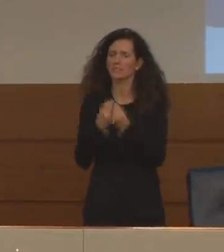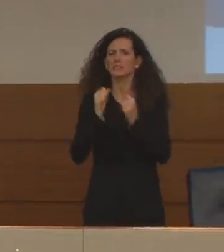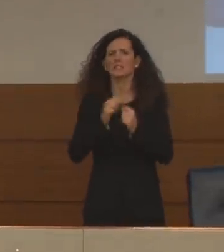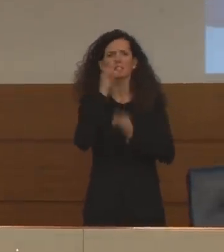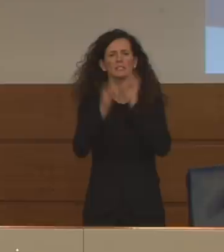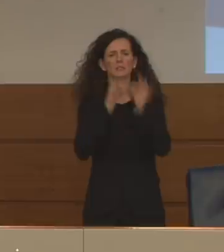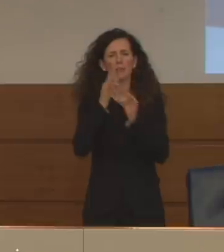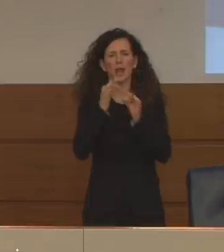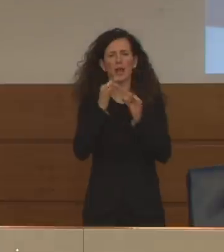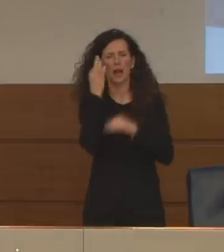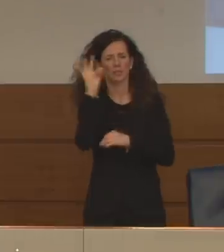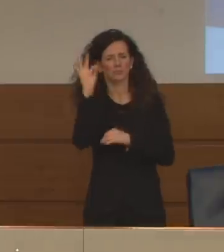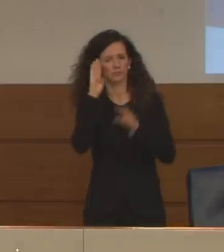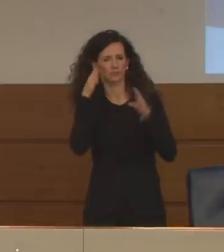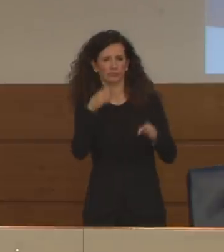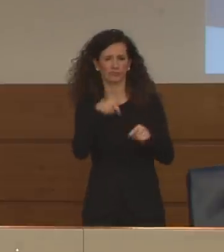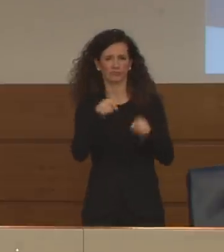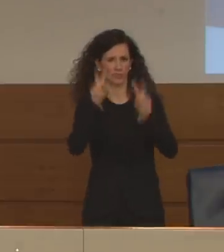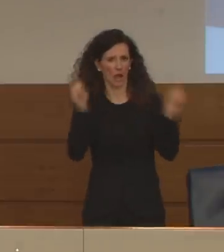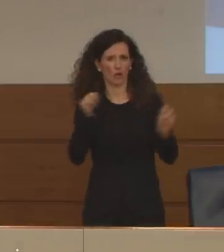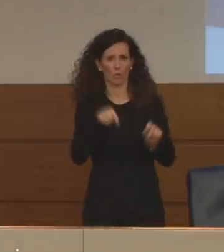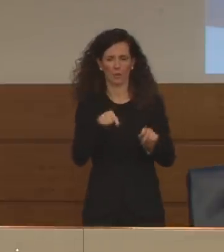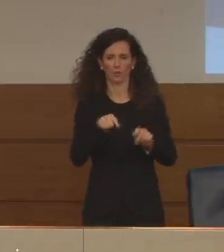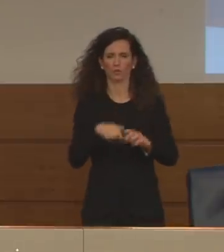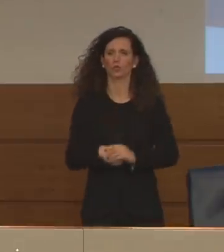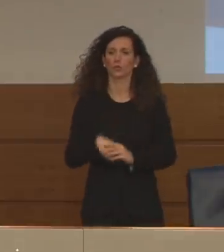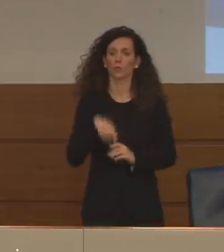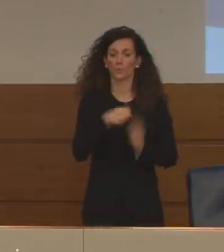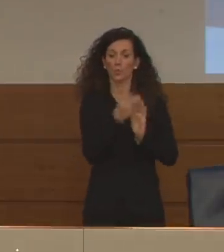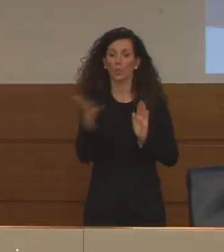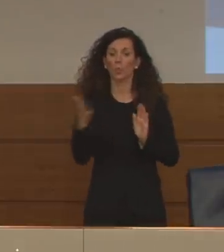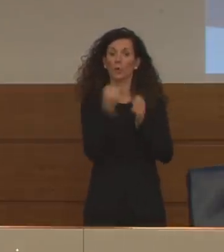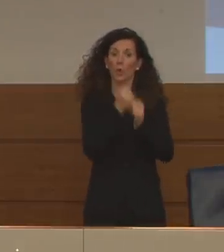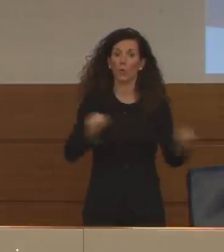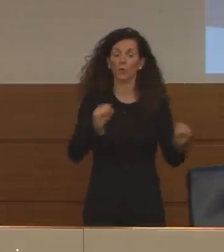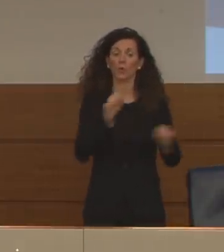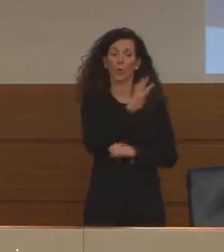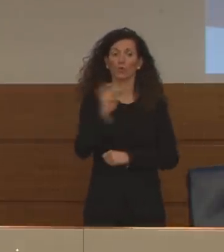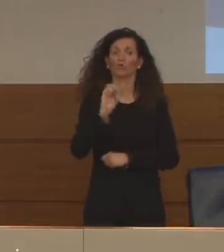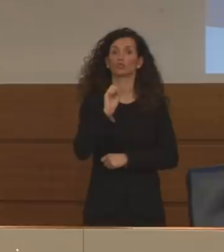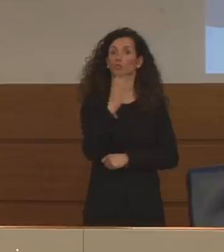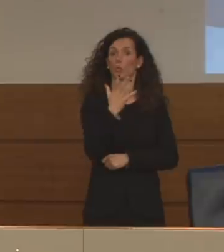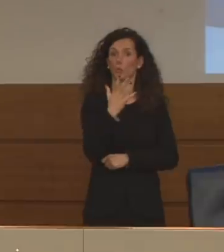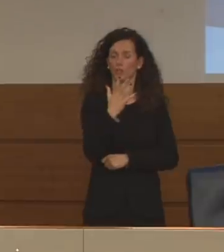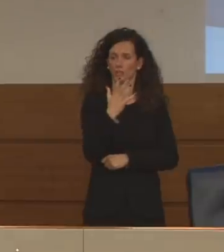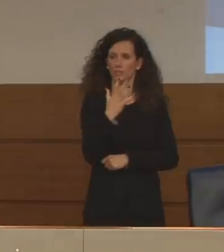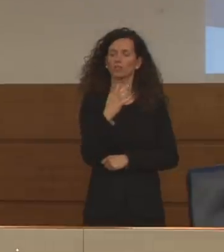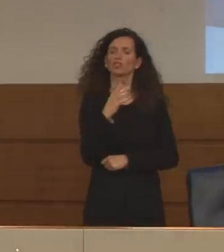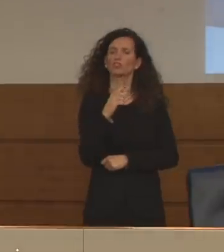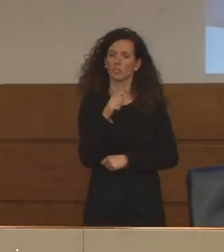questo tema. Il numero dei guariti di oggi e di 415 che porta il numero